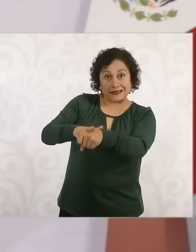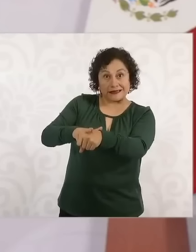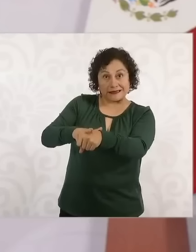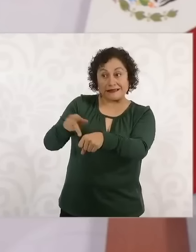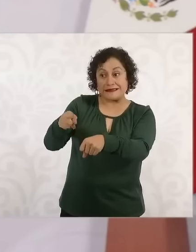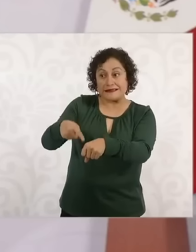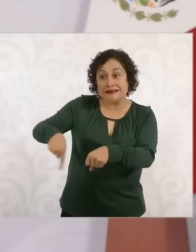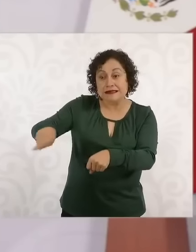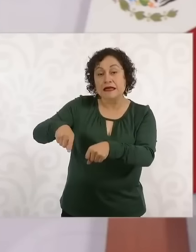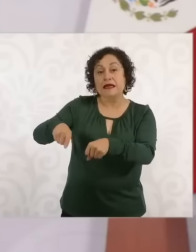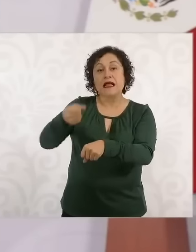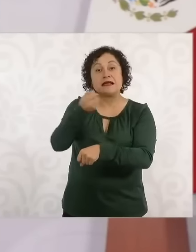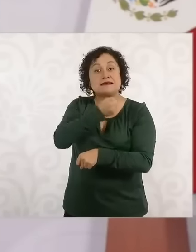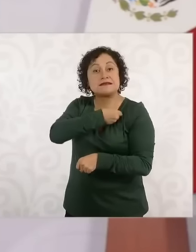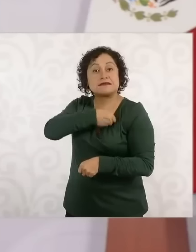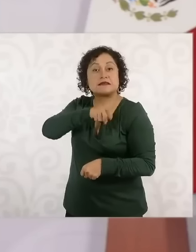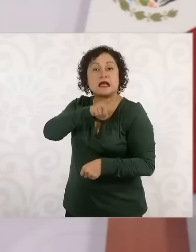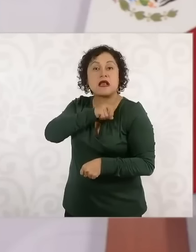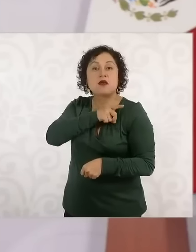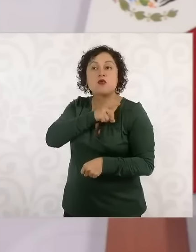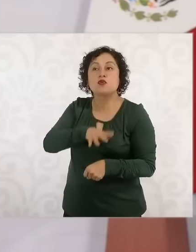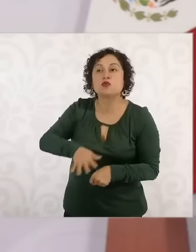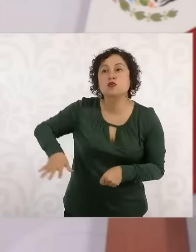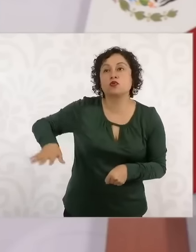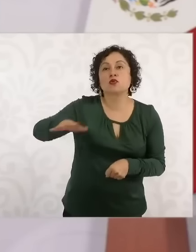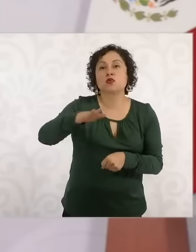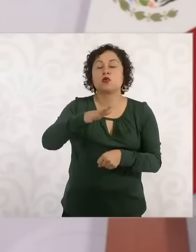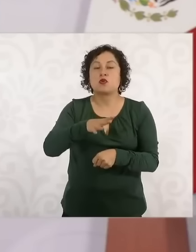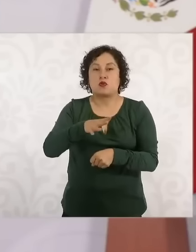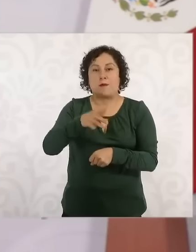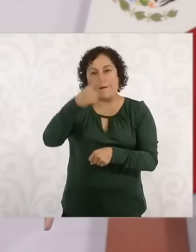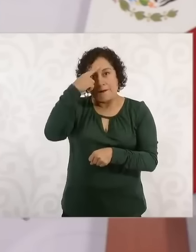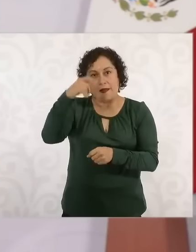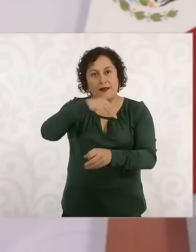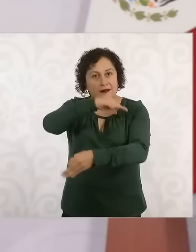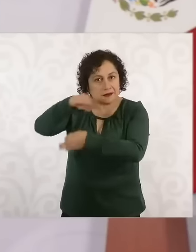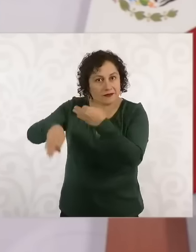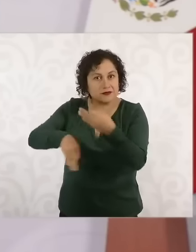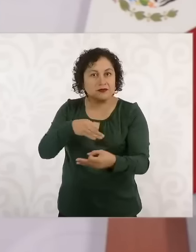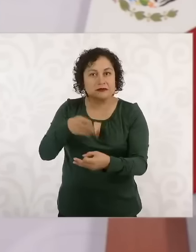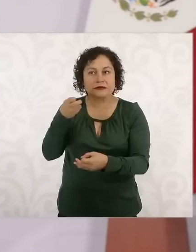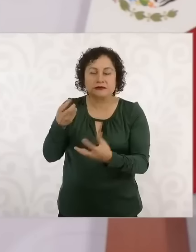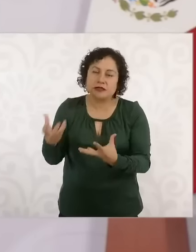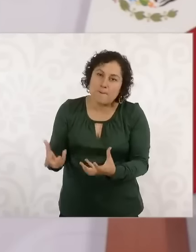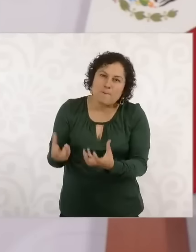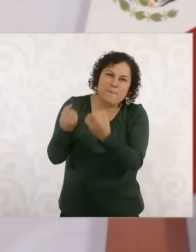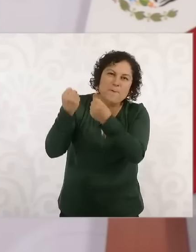y nos interesa no solo los hospitales, sino el primer nivel de atención. Por eso el salud casa